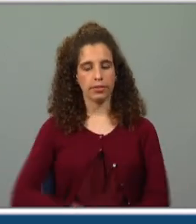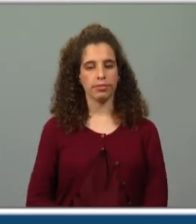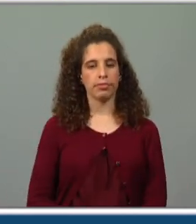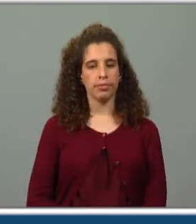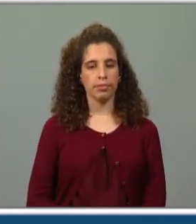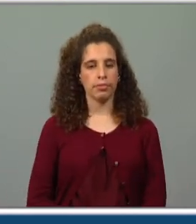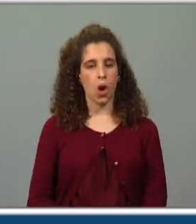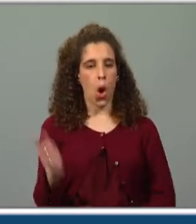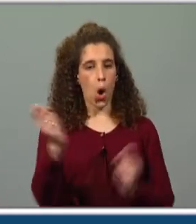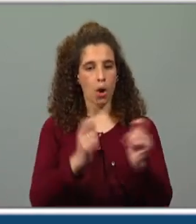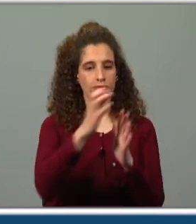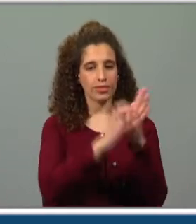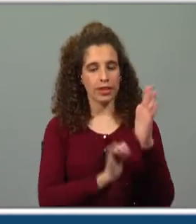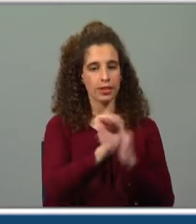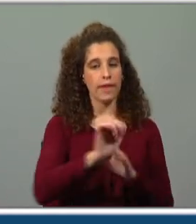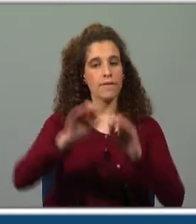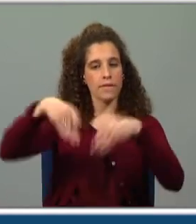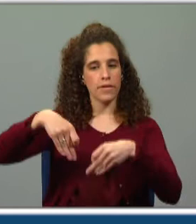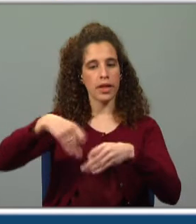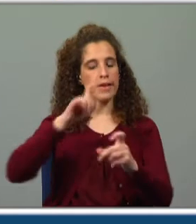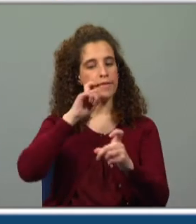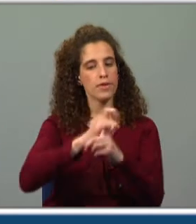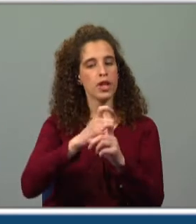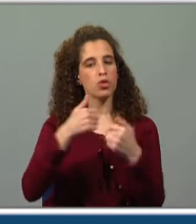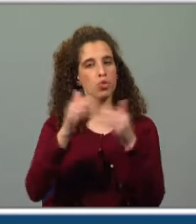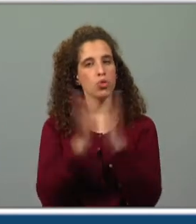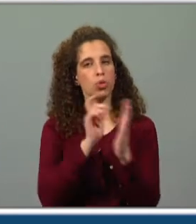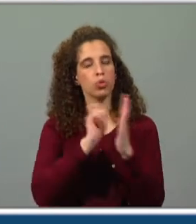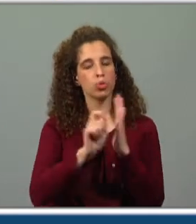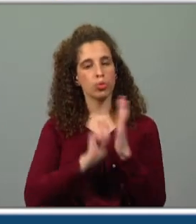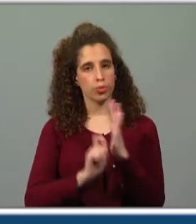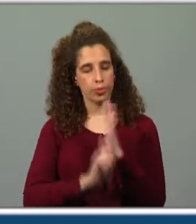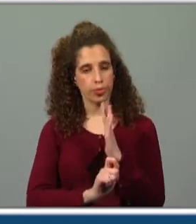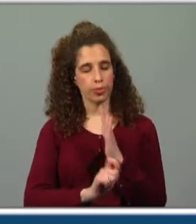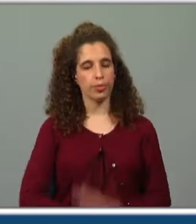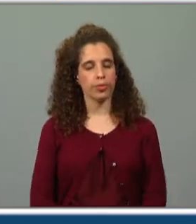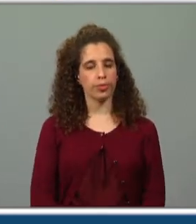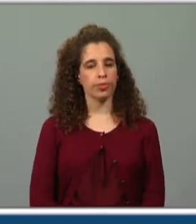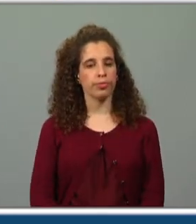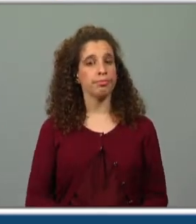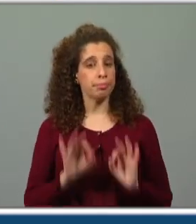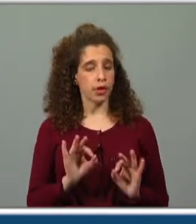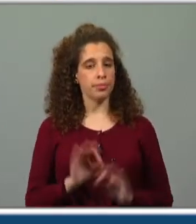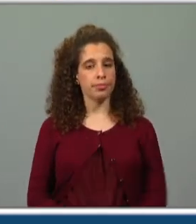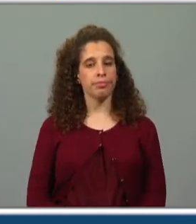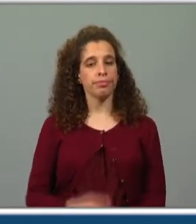planície com o texto e no final teve o que escreveste e pronto e nós já sabemos 文字很簡單，最後有了你寫的就是這樣，我們已經知道了